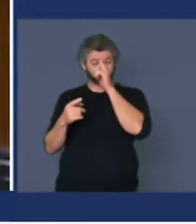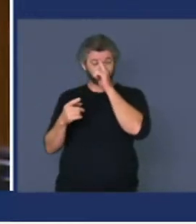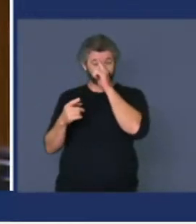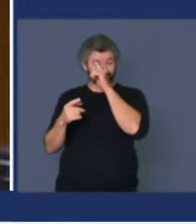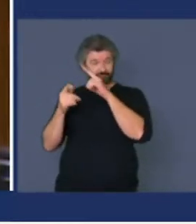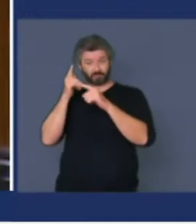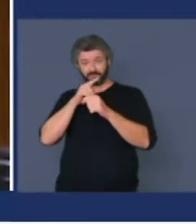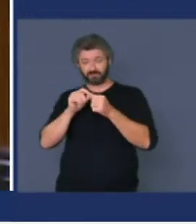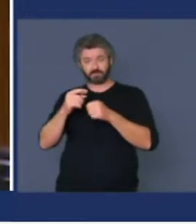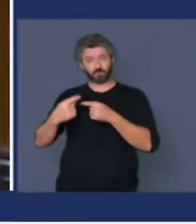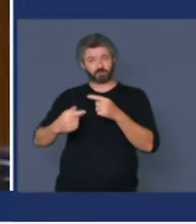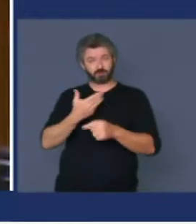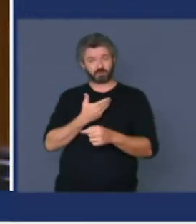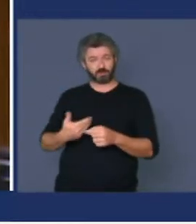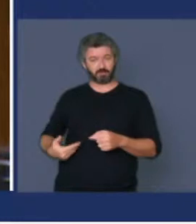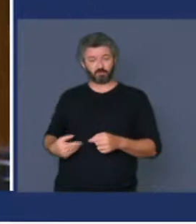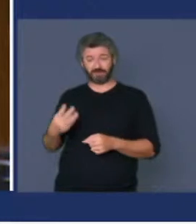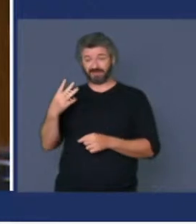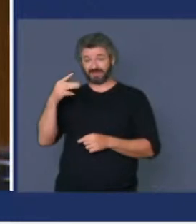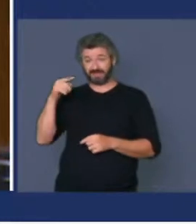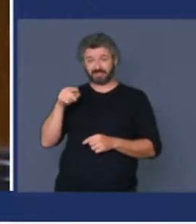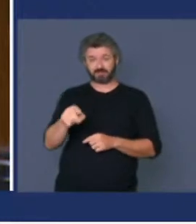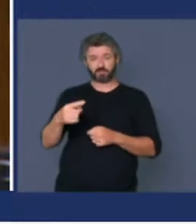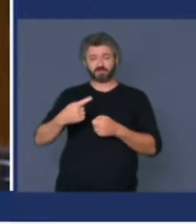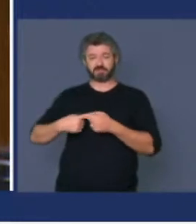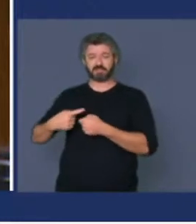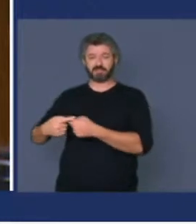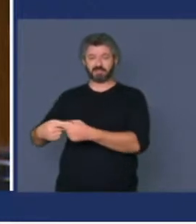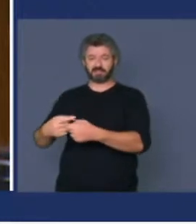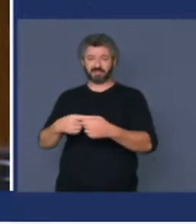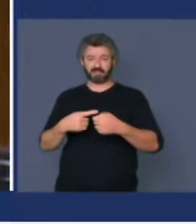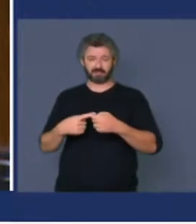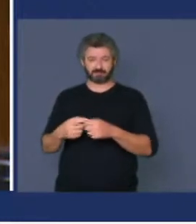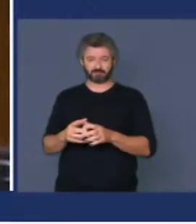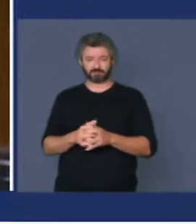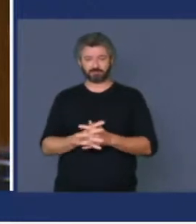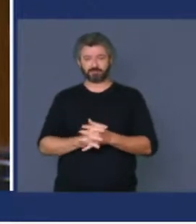DO DINHEIRO PÚBLICO. SEGUNDO ELEMENTO DEPUTADA ERIKA KOKAY, QUANDO VOCÊ TRANSFERE PARA O